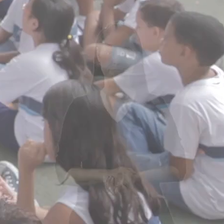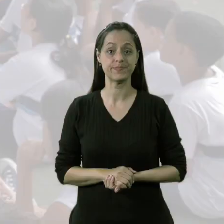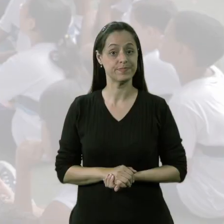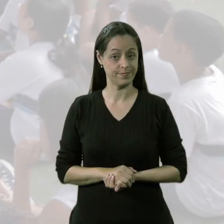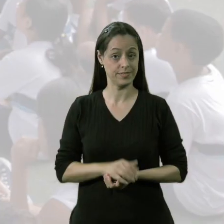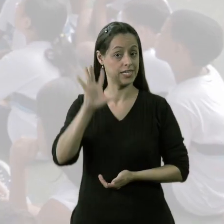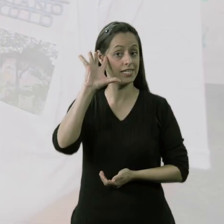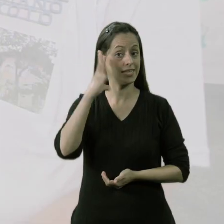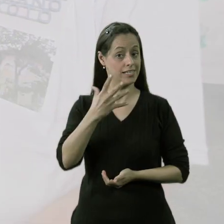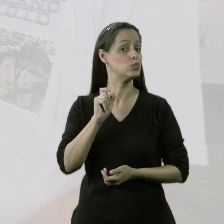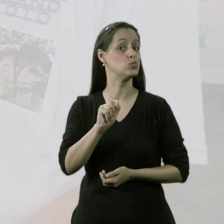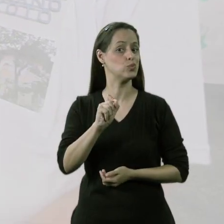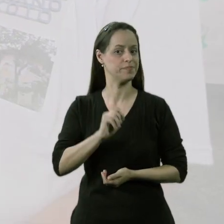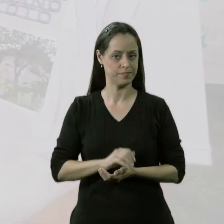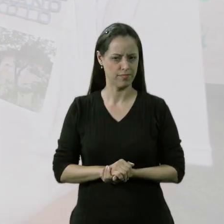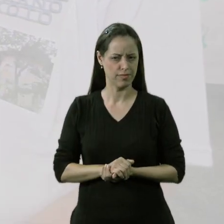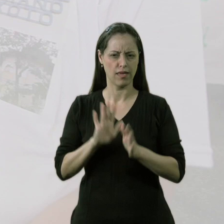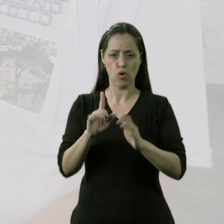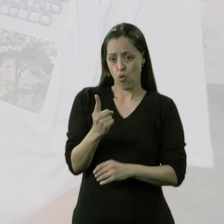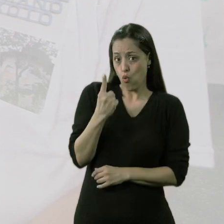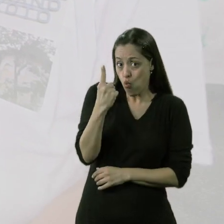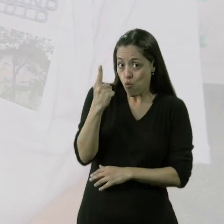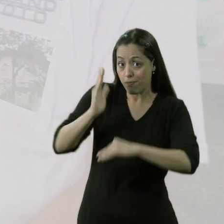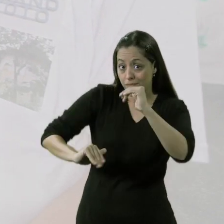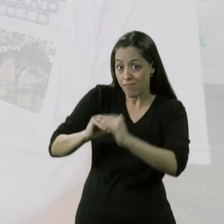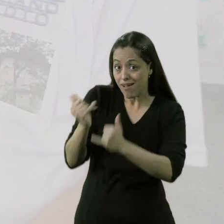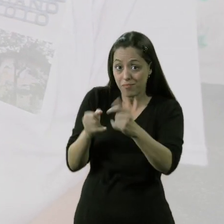A gente teve uma decisão, que foi não escolher apenas uma atividade.